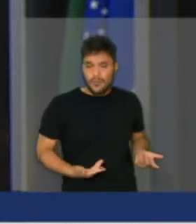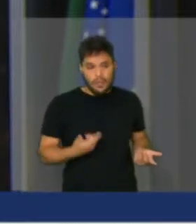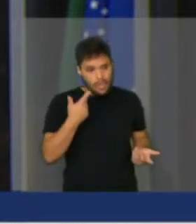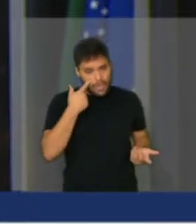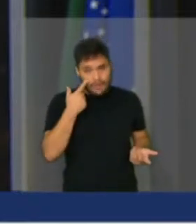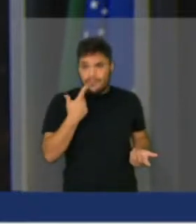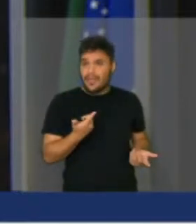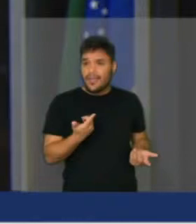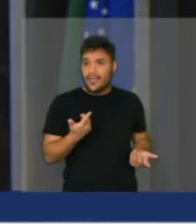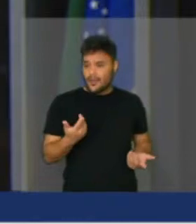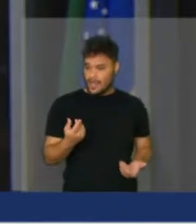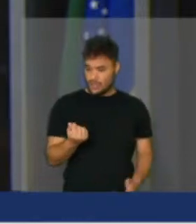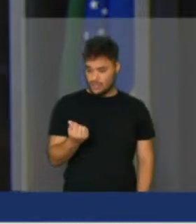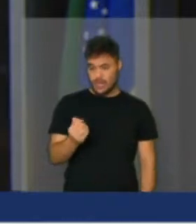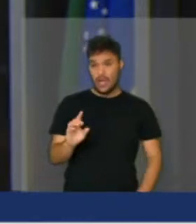ECONOMIA. E, INFELIZMENTE, HOJE NÓS ESTAMOS COM UM